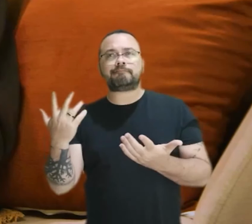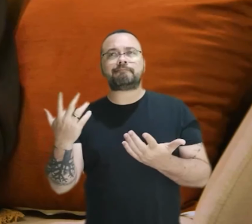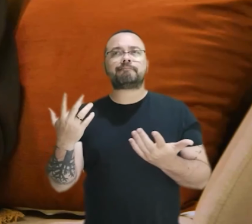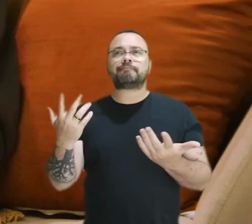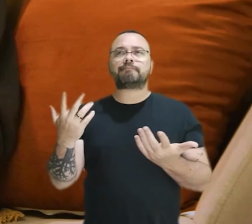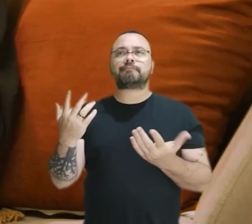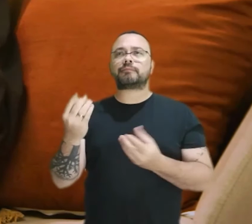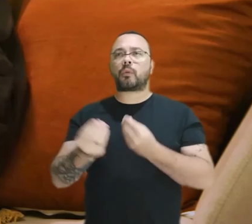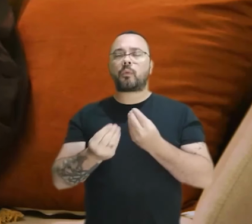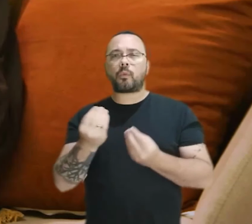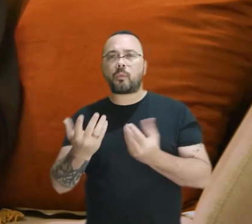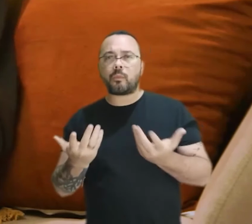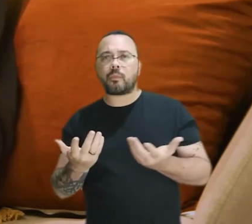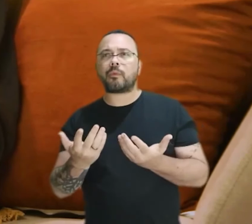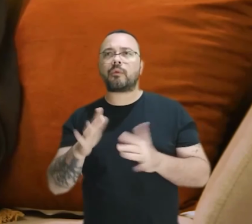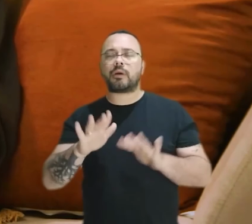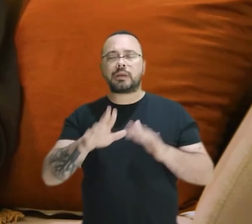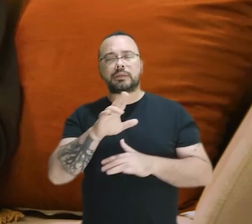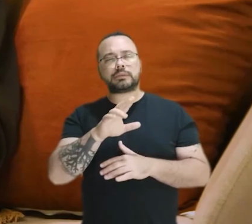em mal-entendidos da língua, em...